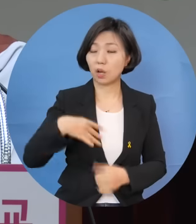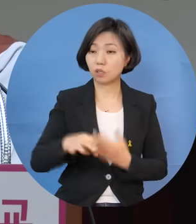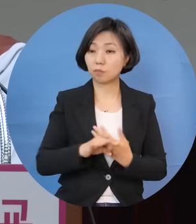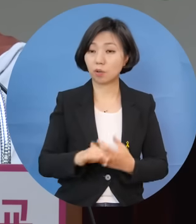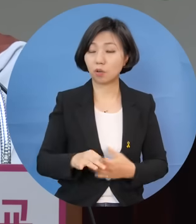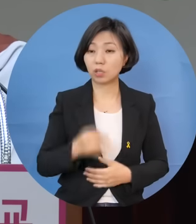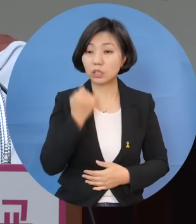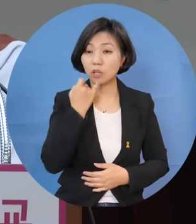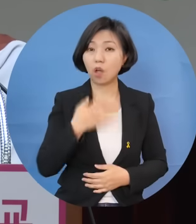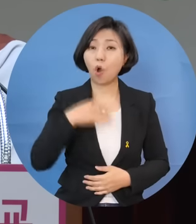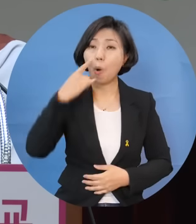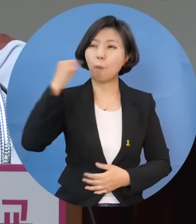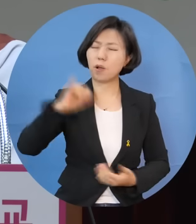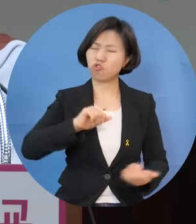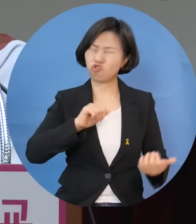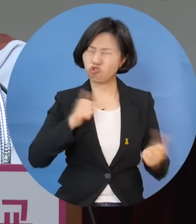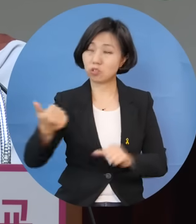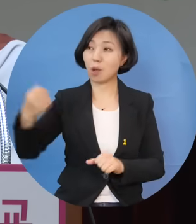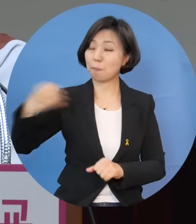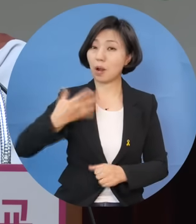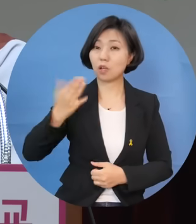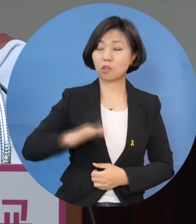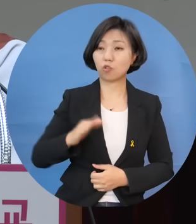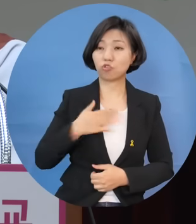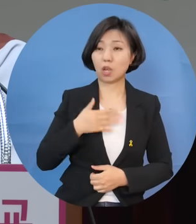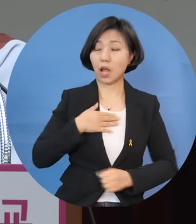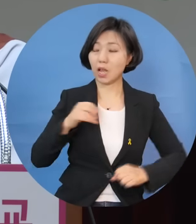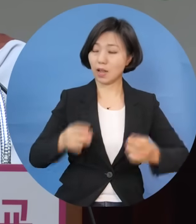우리 엄마가 죽는다고 해도 눈도 깜짝 안 했는데,